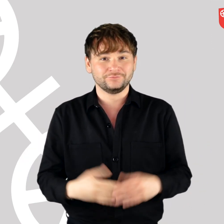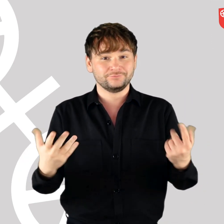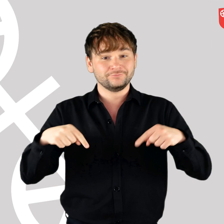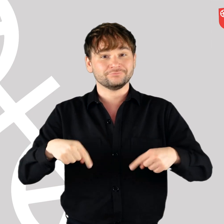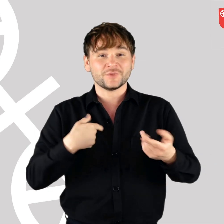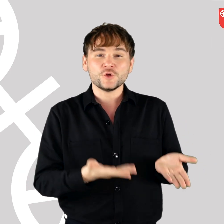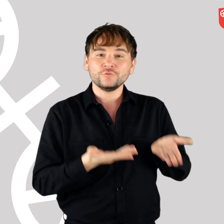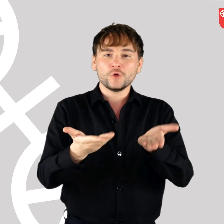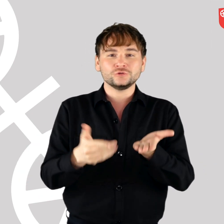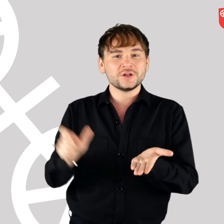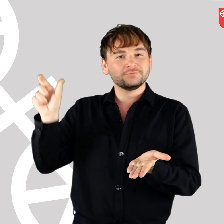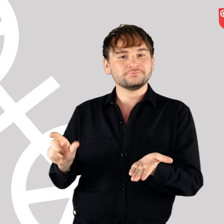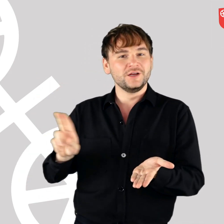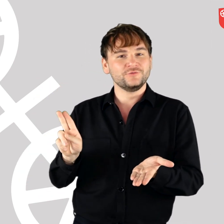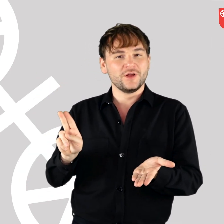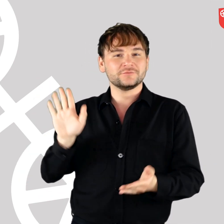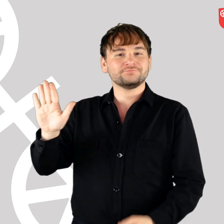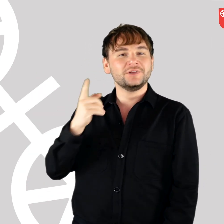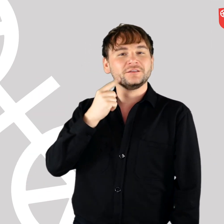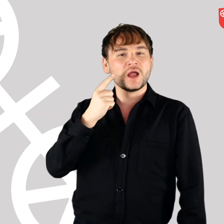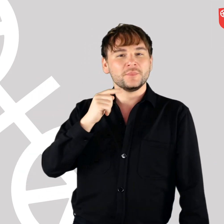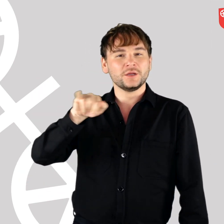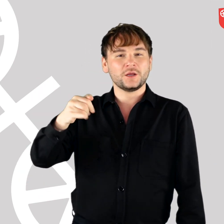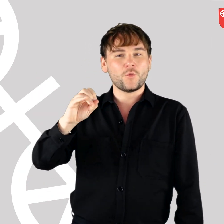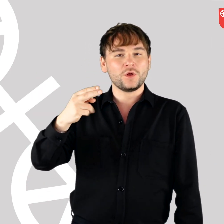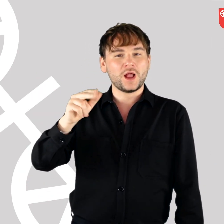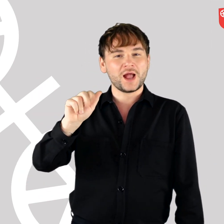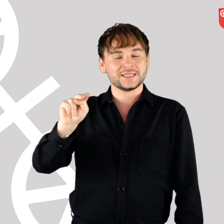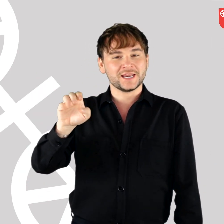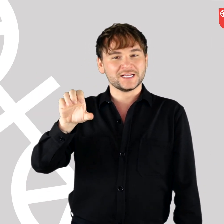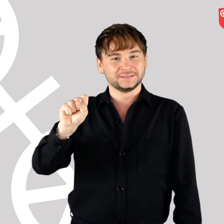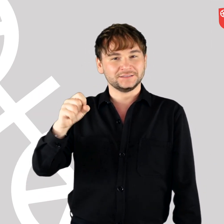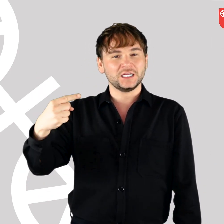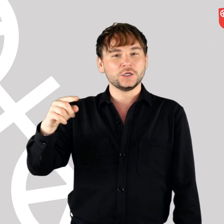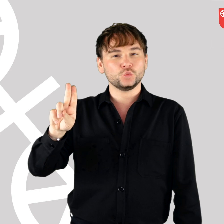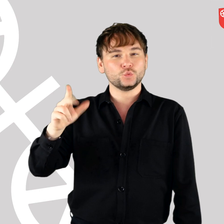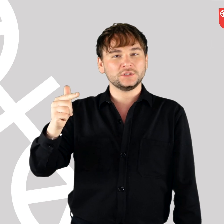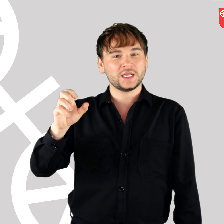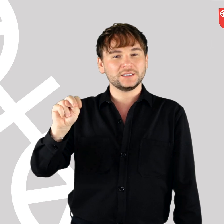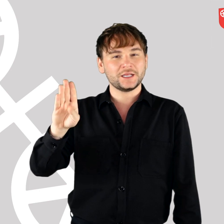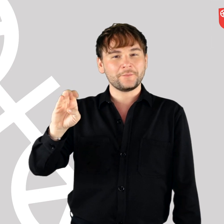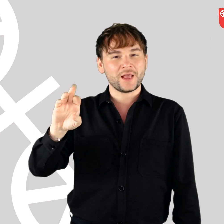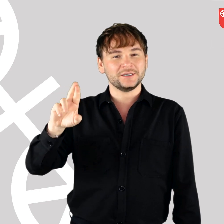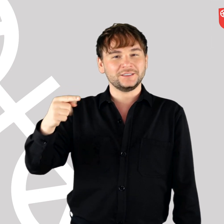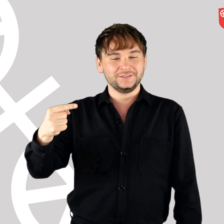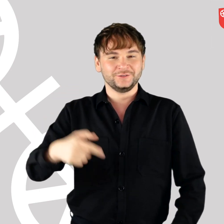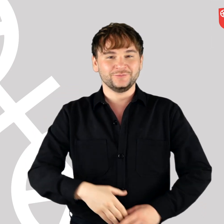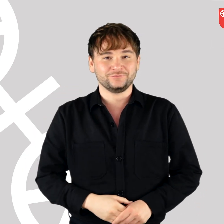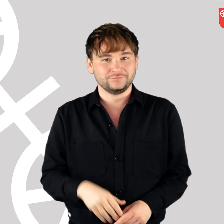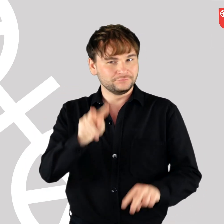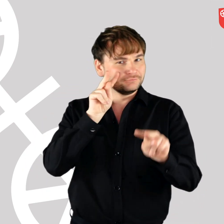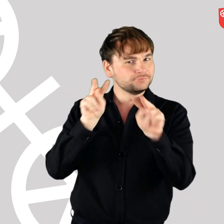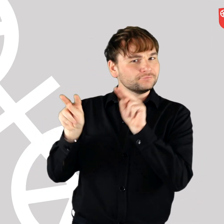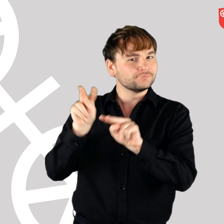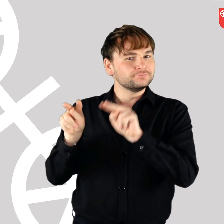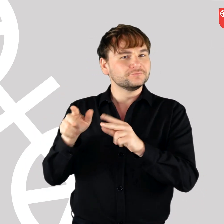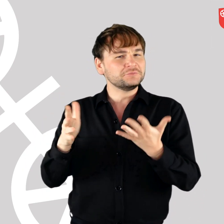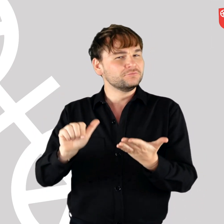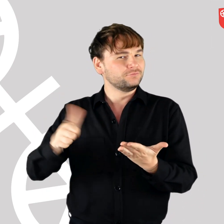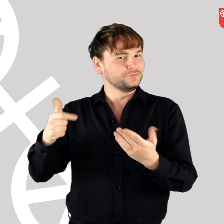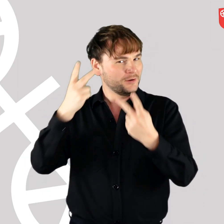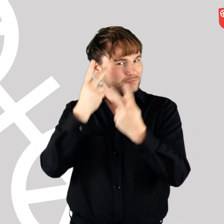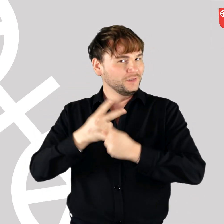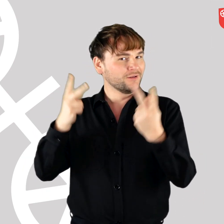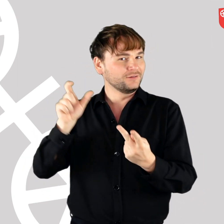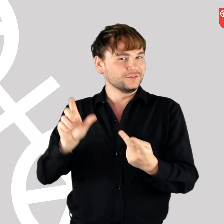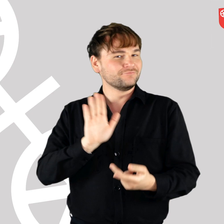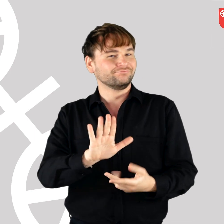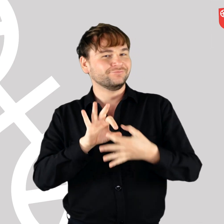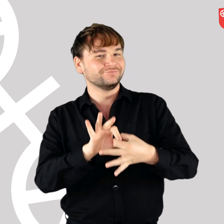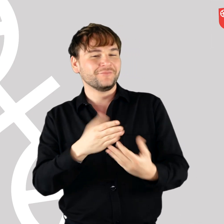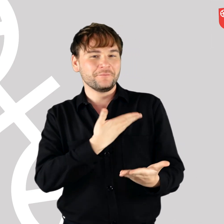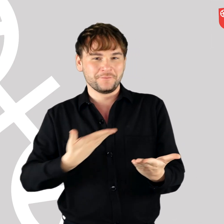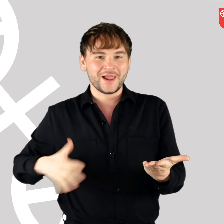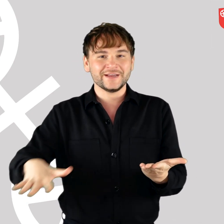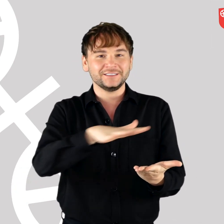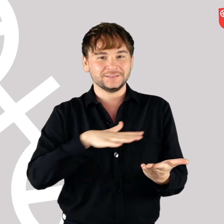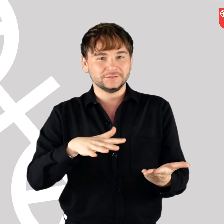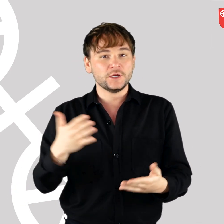Hier stellen wir den wohl bekanntesten Mainzer vor: Johannes Gutenberg.